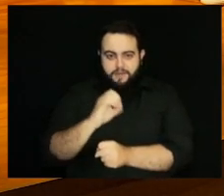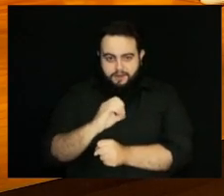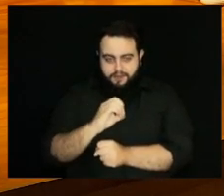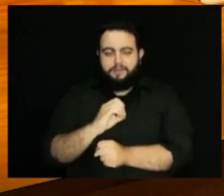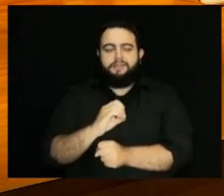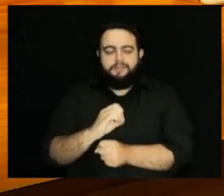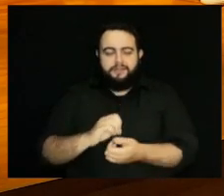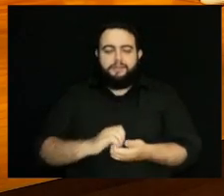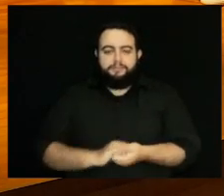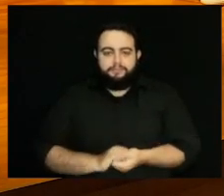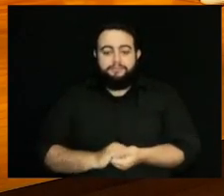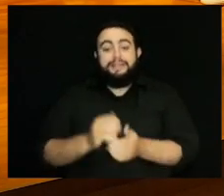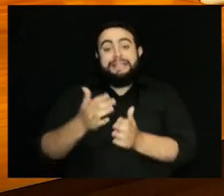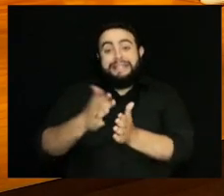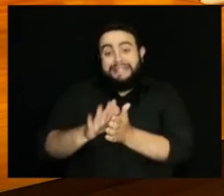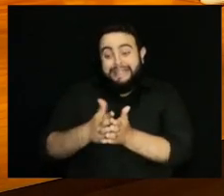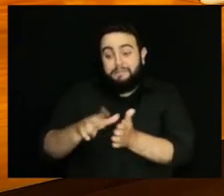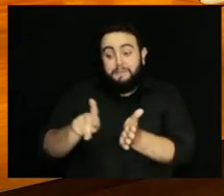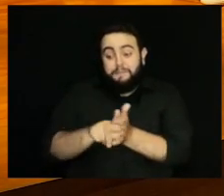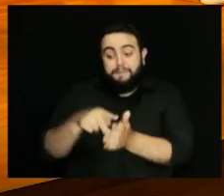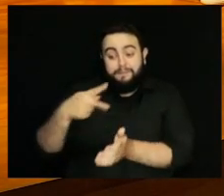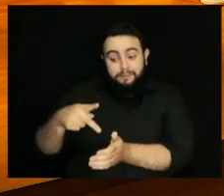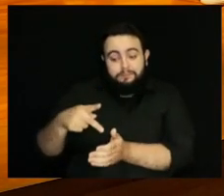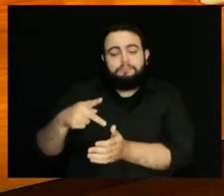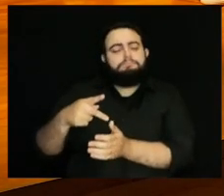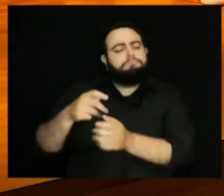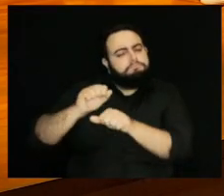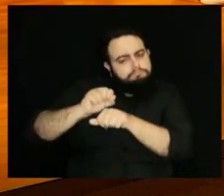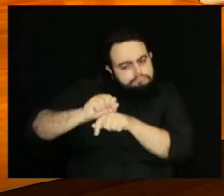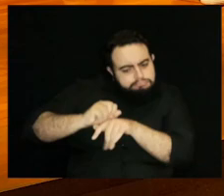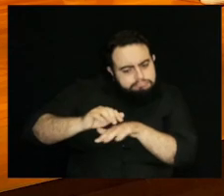Quando sambas canção do Lupicínio começaram a fazer sucesso a partir do final dos anos 40,